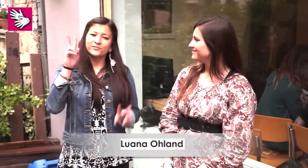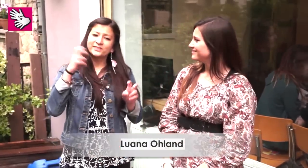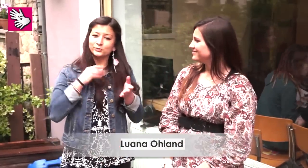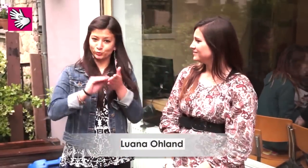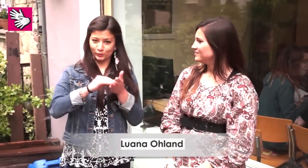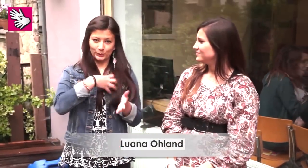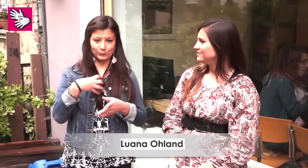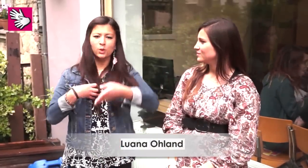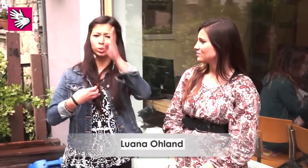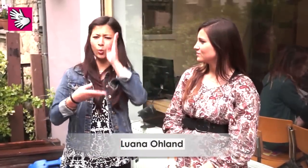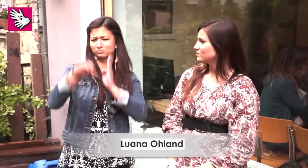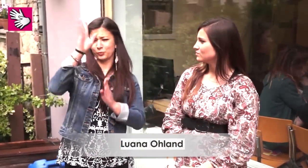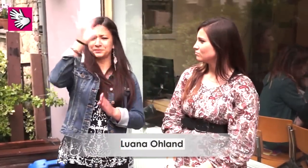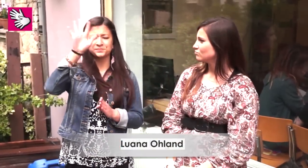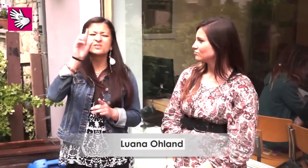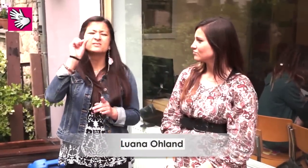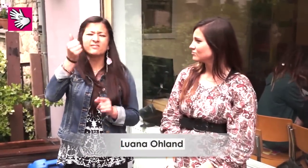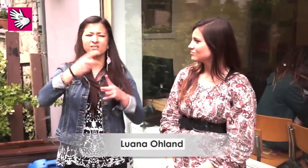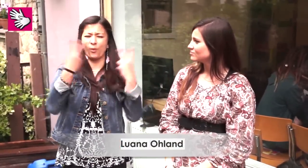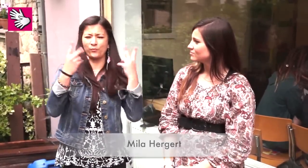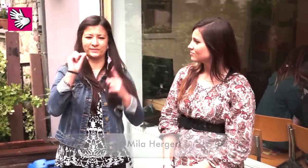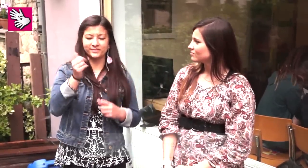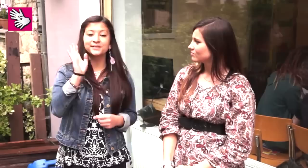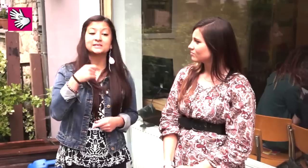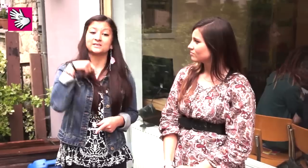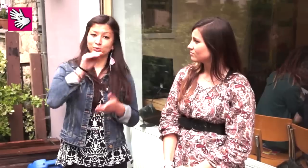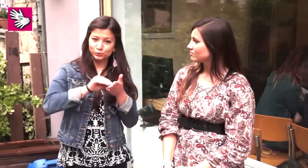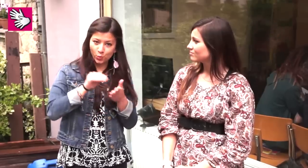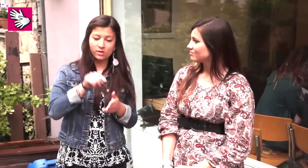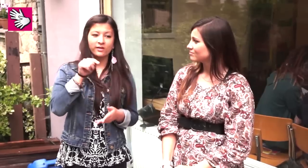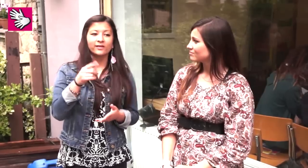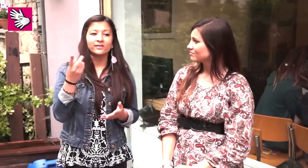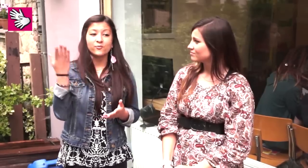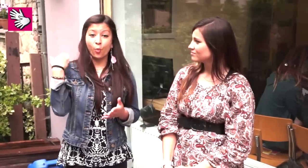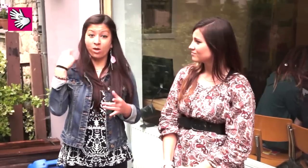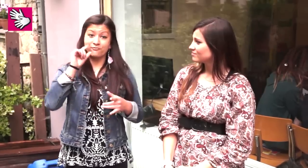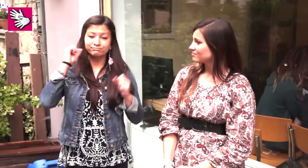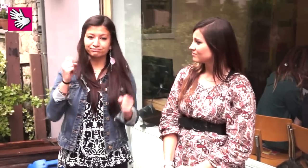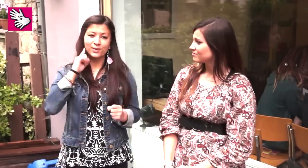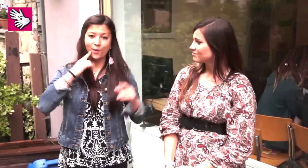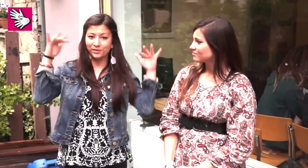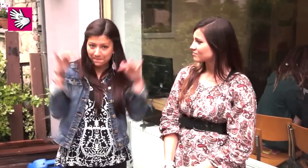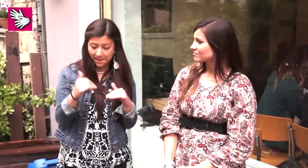Ich war auf einer Gehörlosen-Schule in Norddeutschland. Früher waren es mehr Gehörlose, die werden immer weniger und